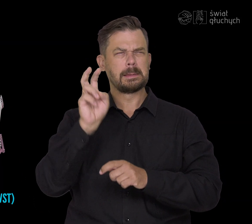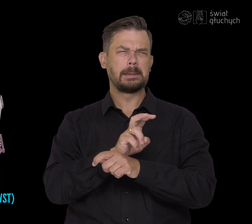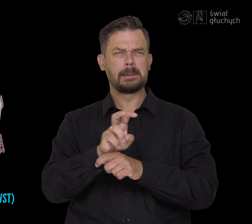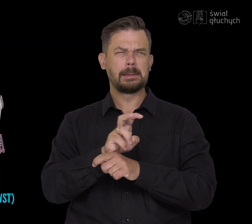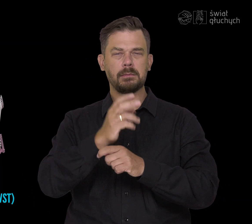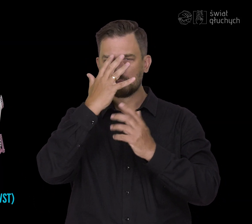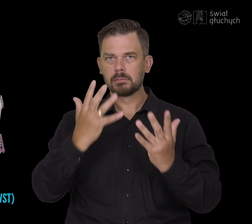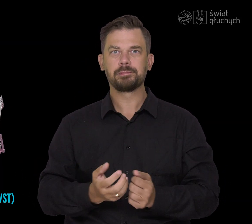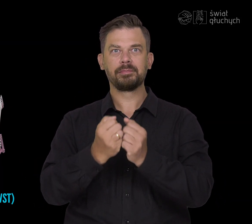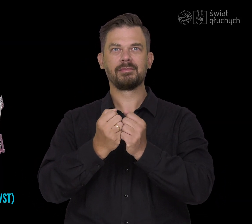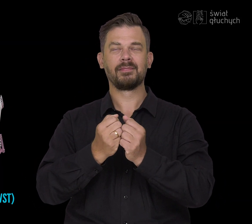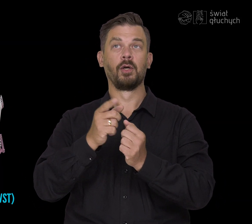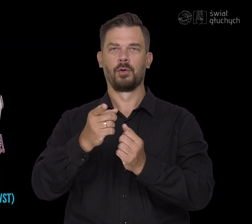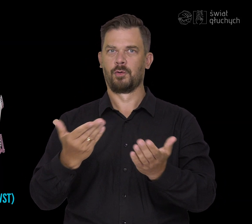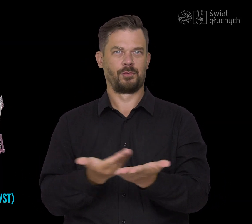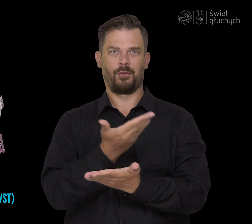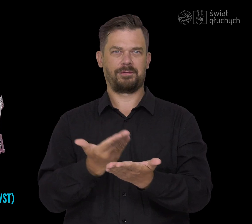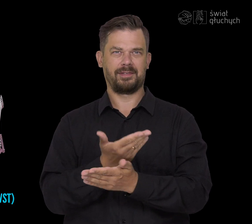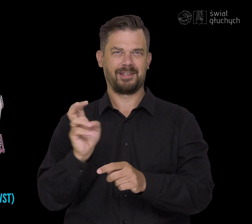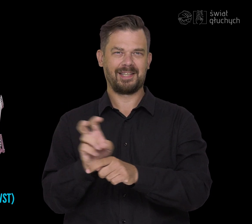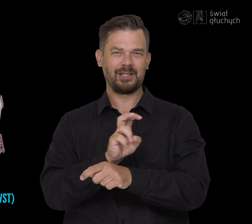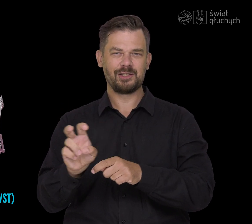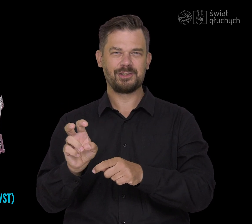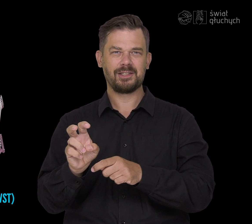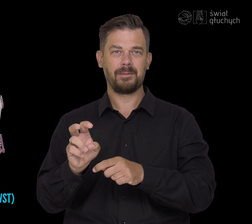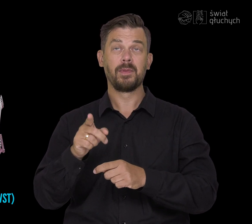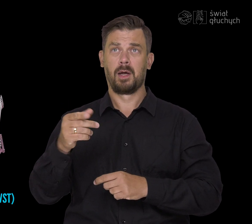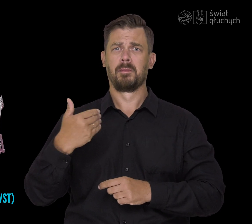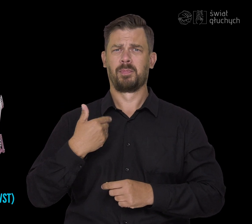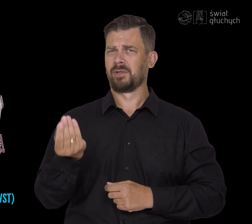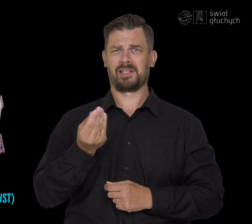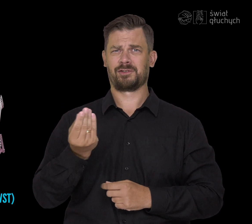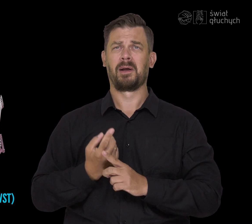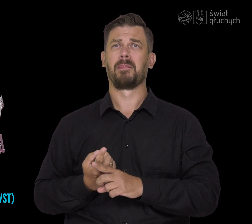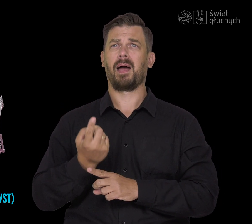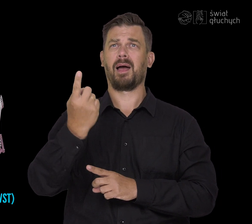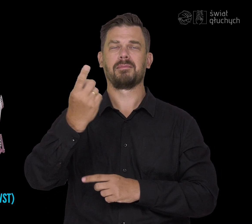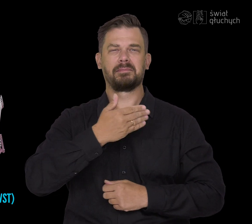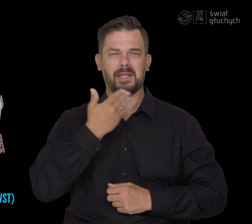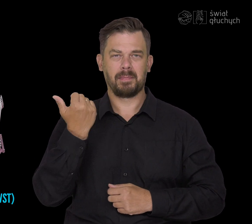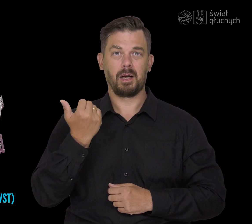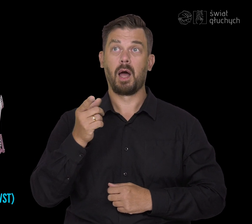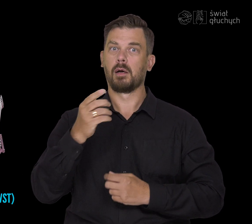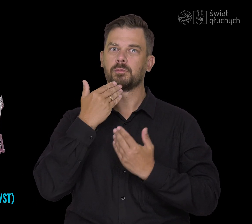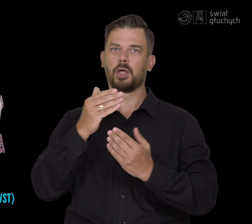jesteśmy niezwykle bystrzy w wymyślaniu coraz to nowych rozwiązań. I chociaż wciąż nie wysłaliśmy tam żadnej nowej sondy,